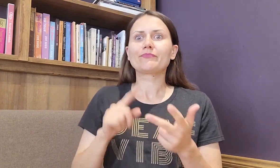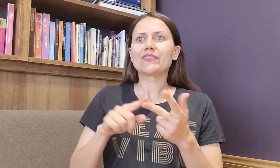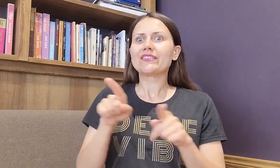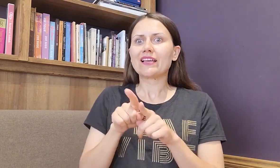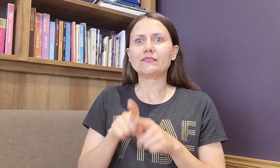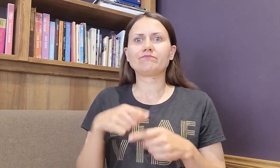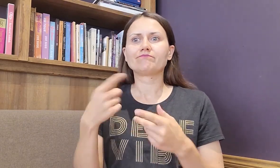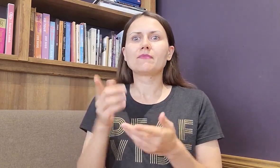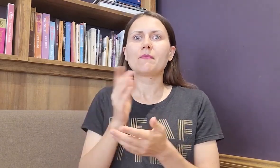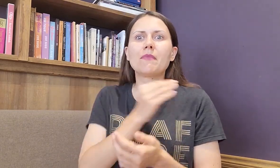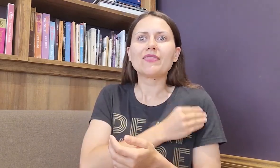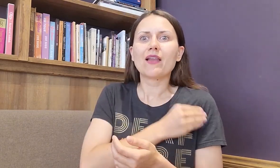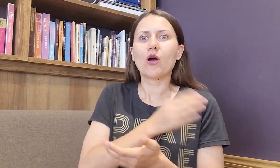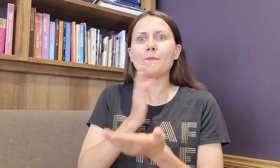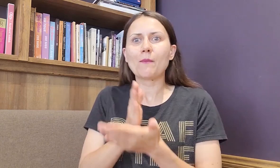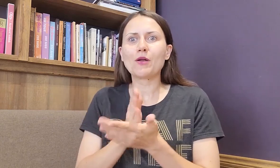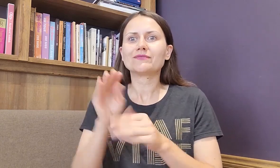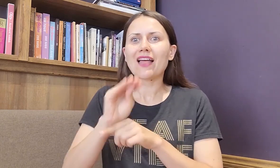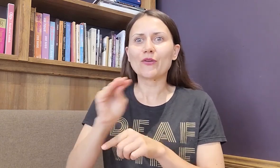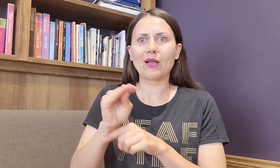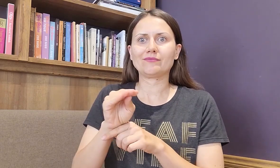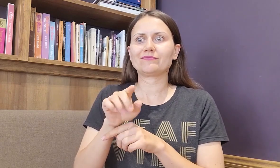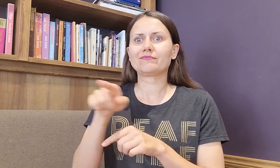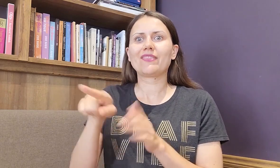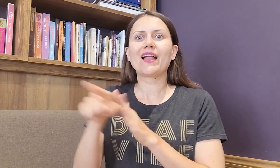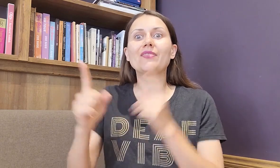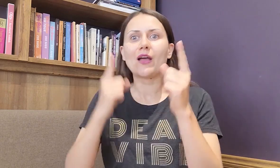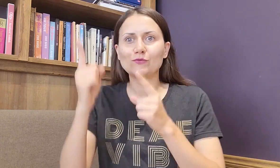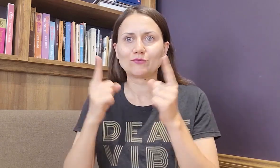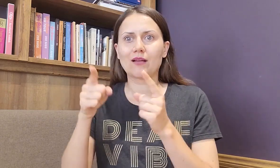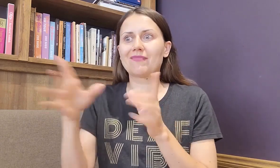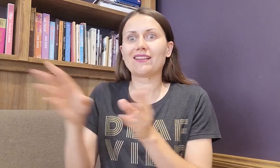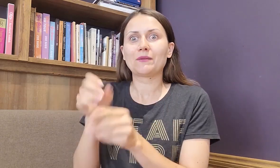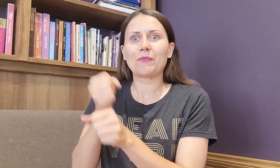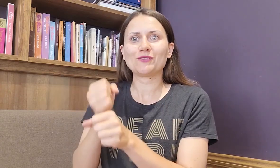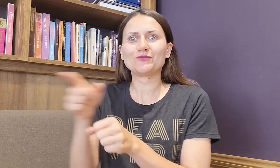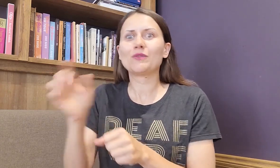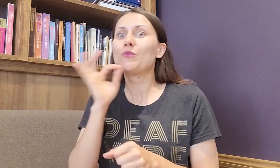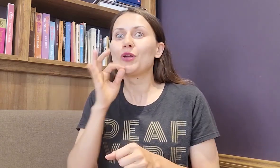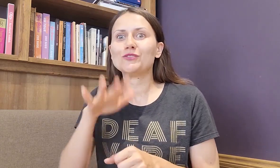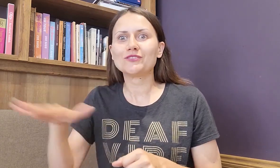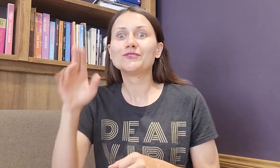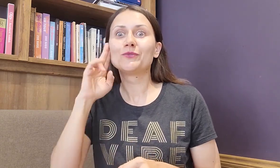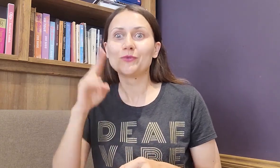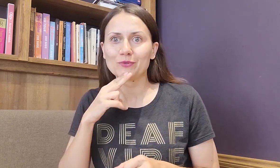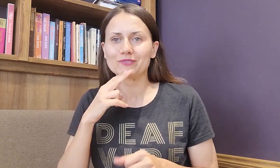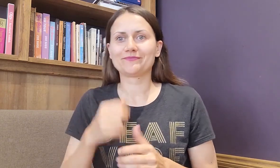• będzie pomocą edukacyjną dla nauczycieli pracujących z Głuchą młodzieżą.